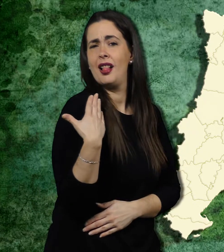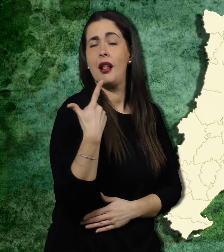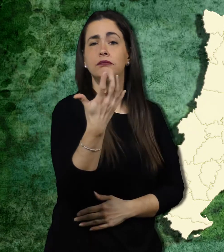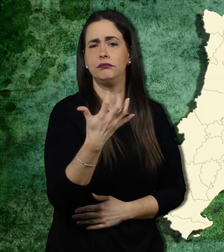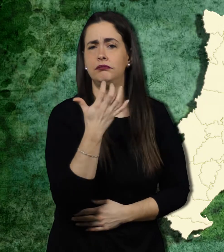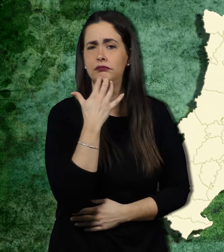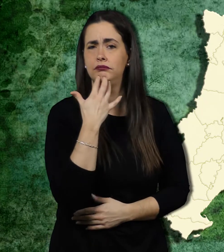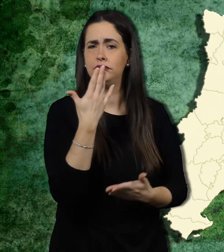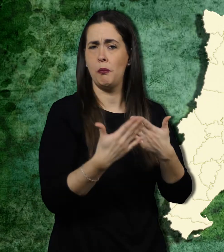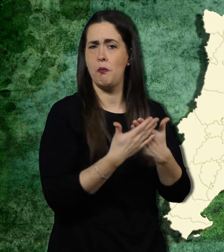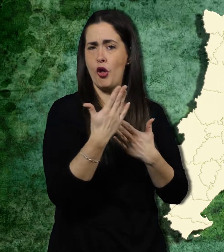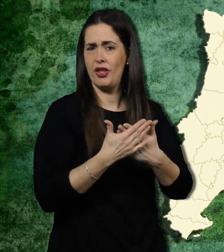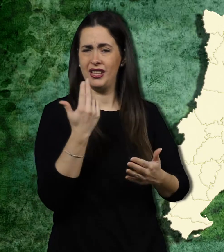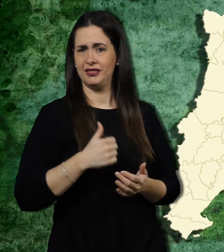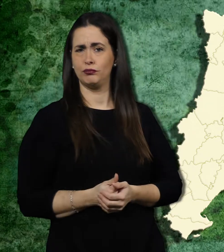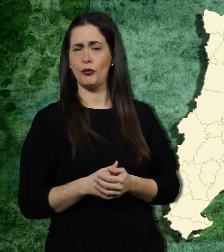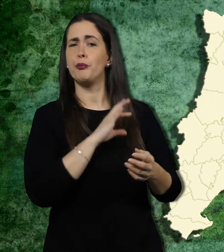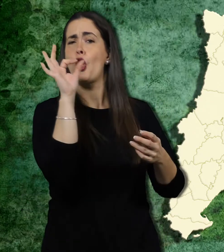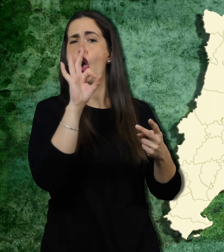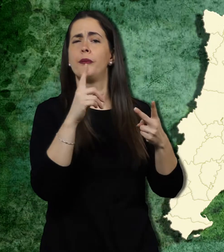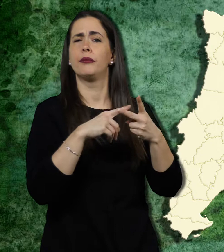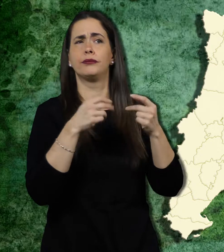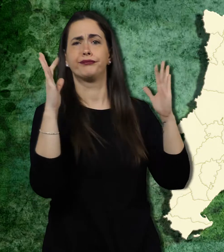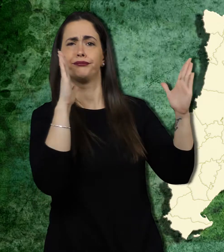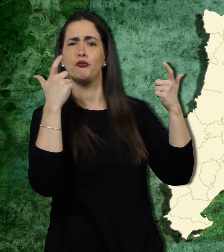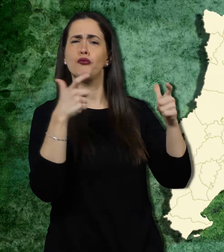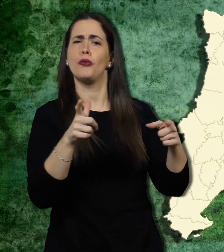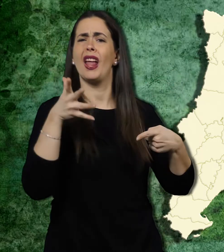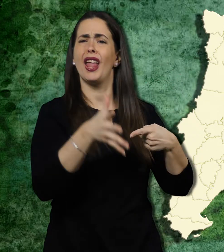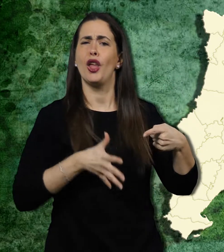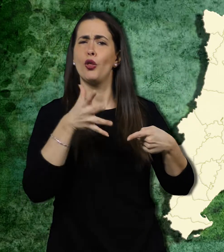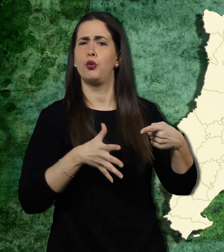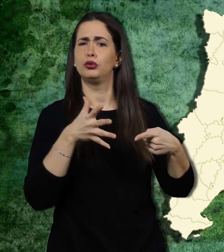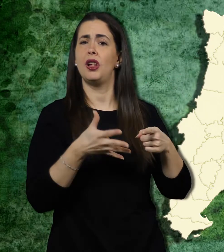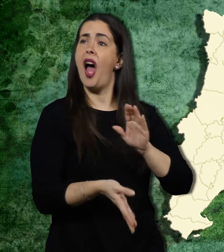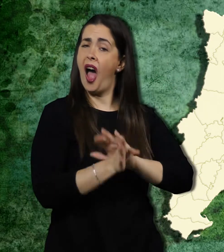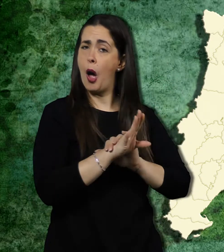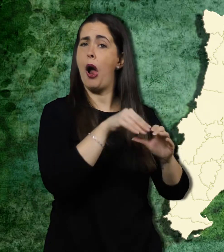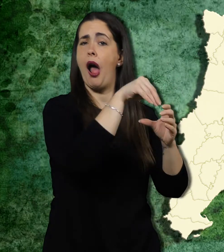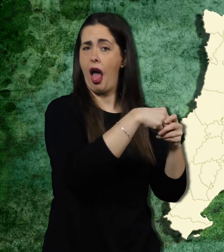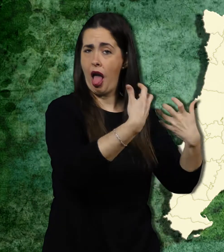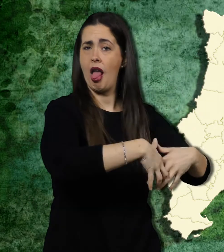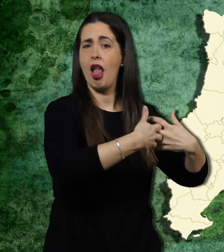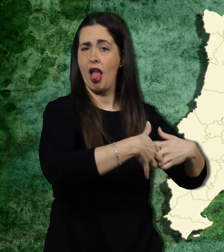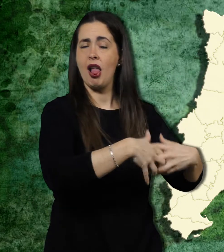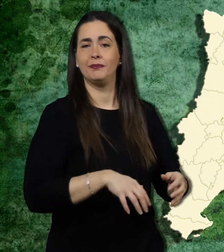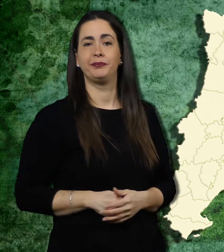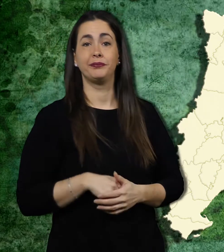el Modernisme o la industrialització tenen cabuda en el discurs de presentació.